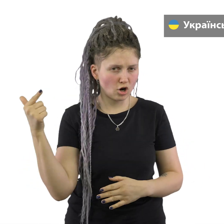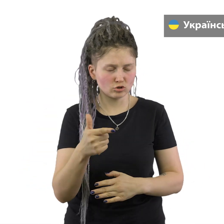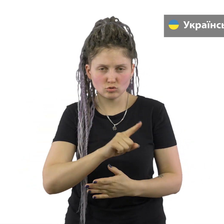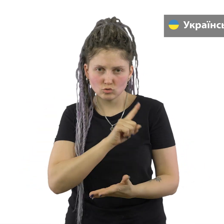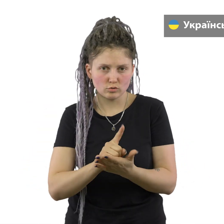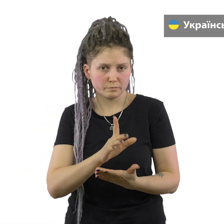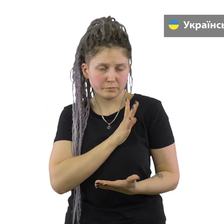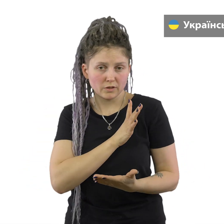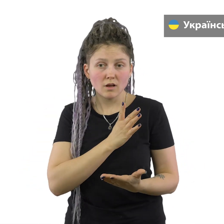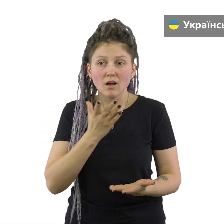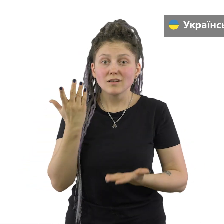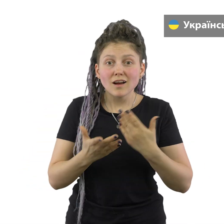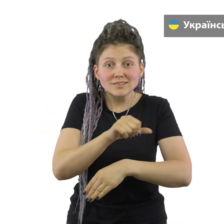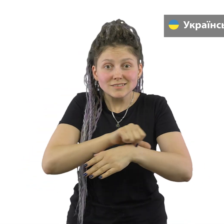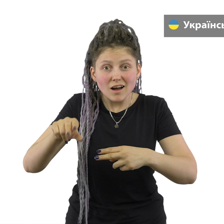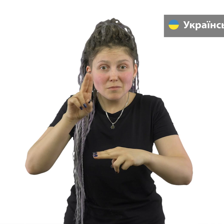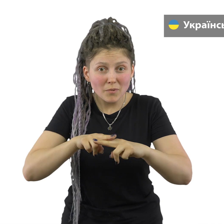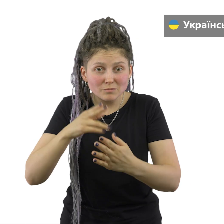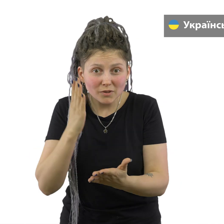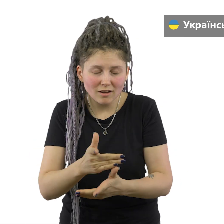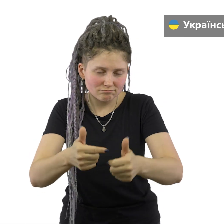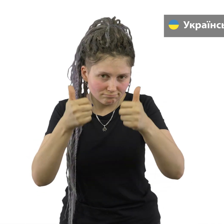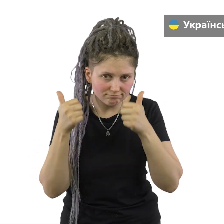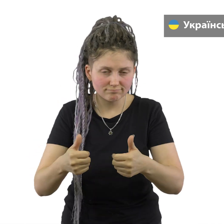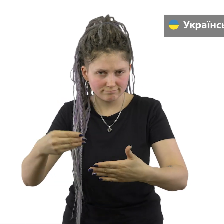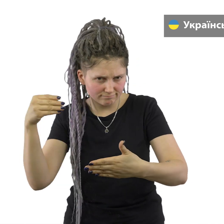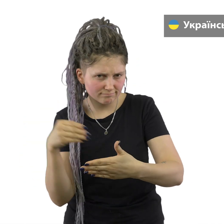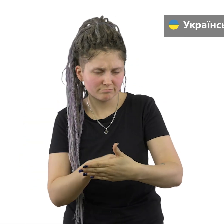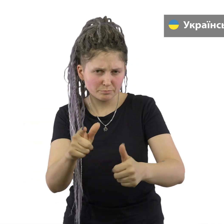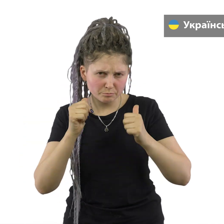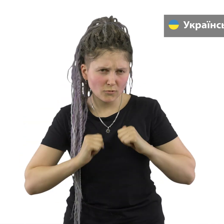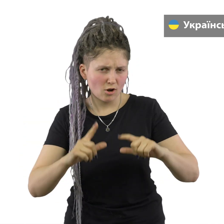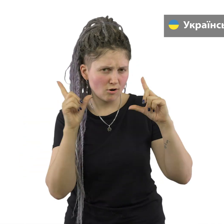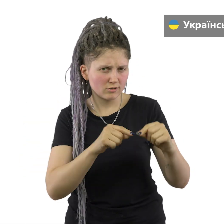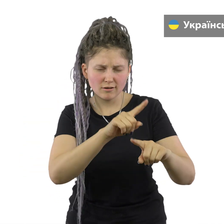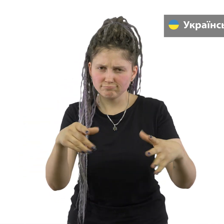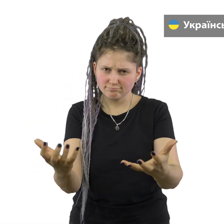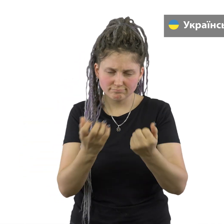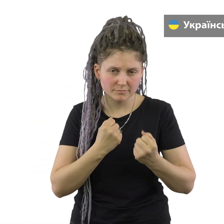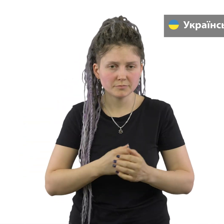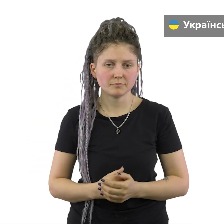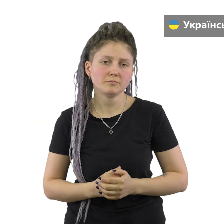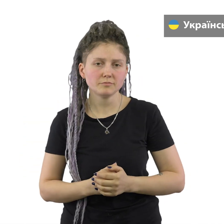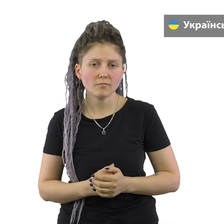Вас приймуть до Польщі. Візьміть зі собою найважливіші документи – внутрішній паспорт, закордонний паспорт (якщо він є),